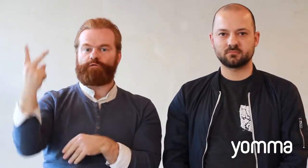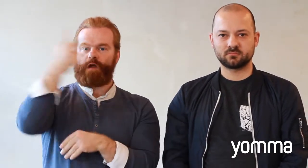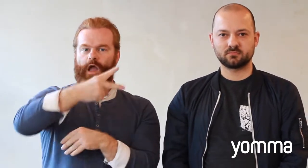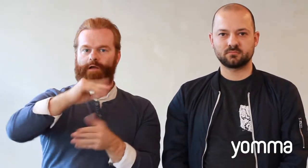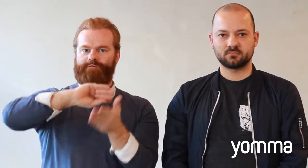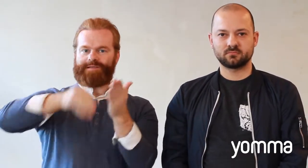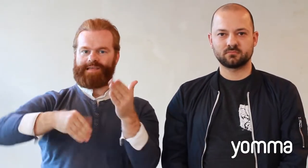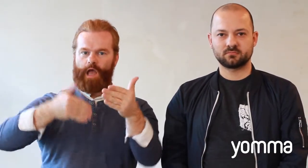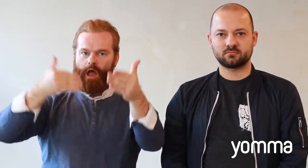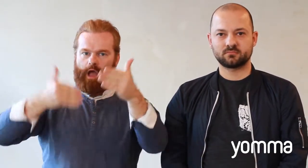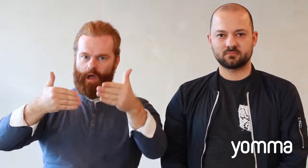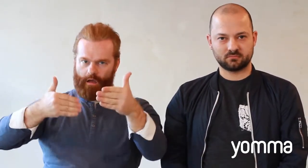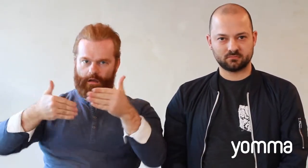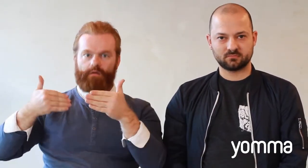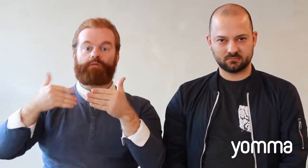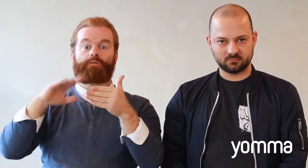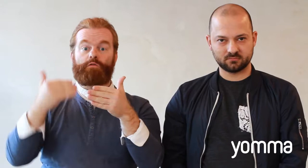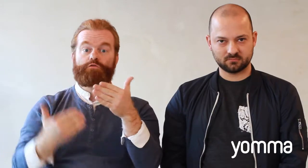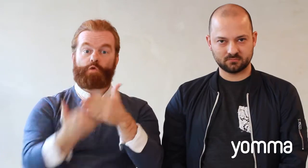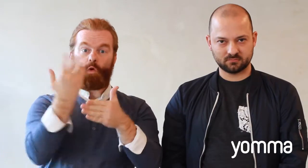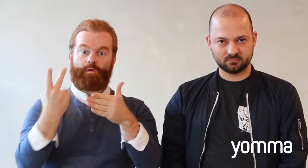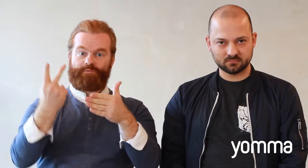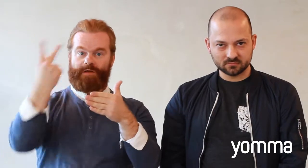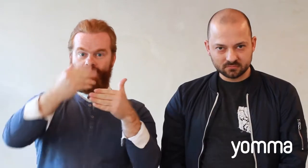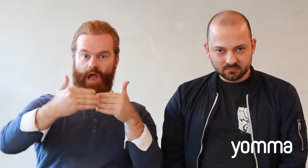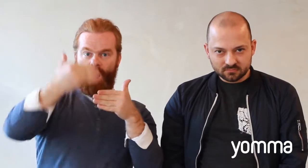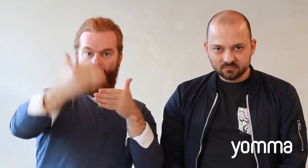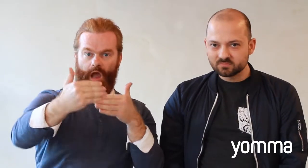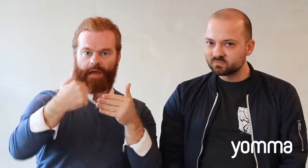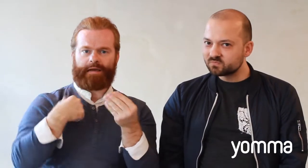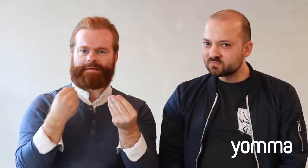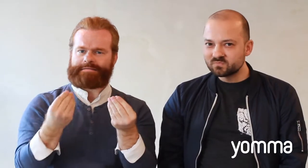Den zweijährigen Gewerbevertrag wollen wir nicht verlängern lassen.